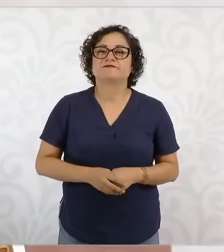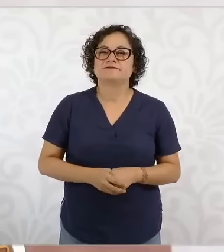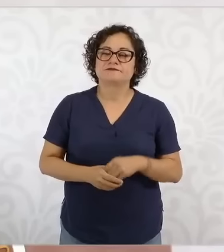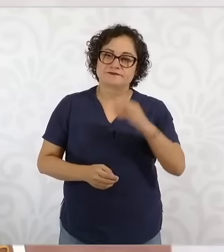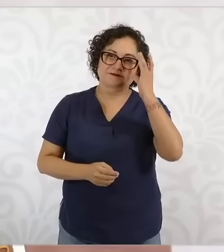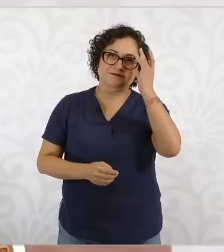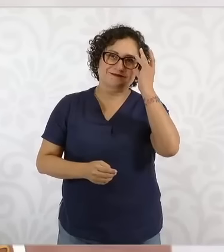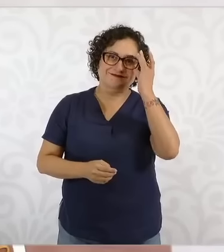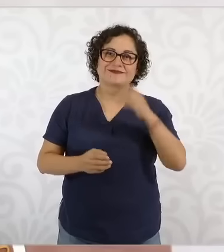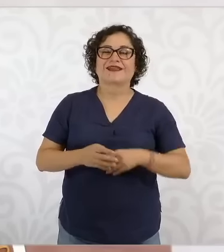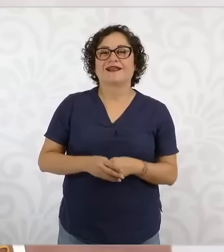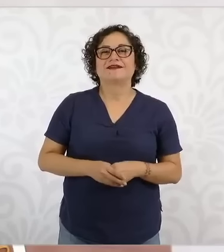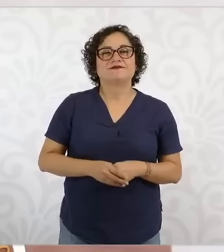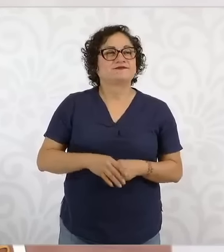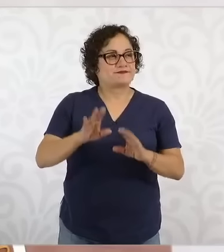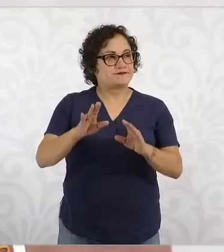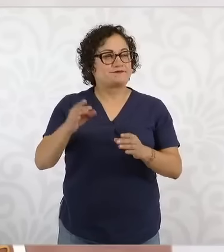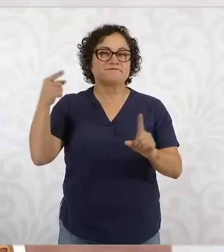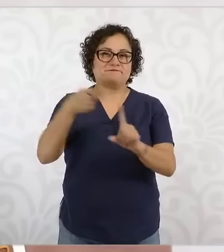Vamos sobre el tema. A ver, el compañero. Sí,